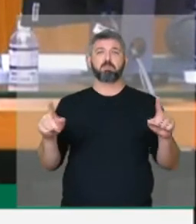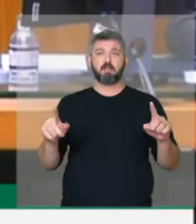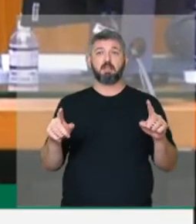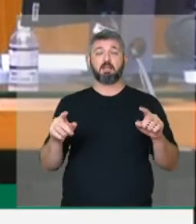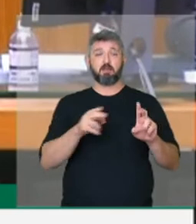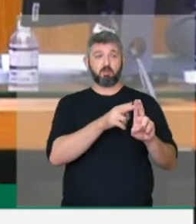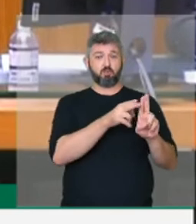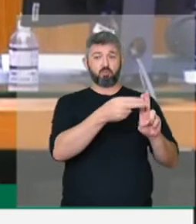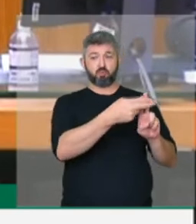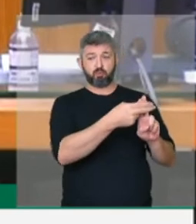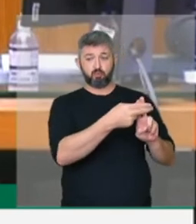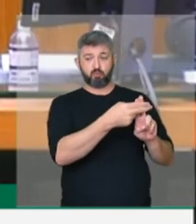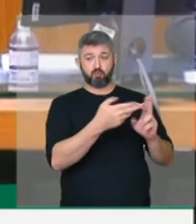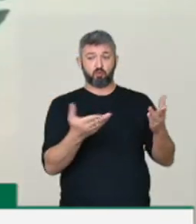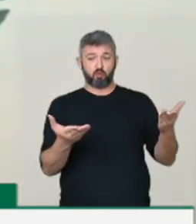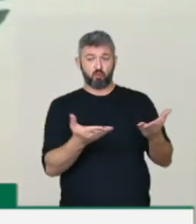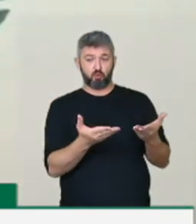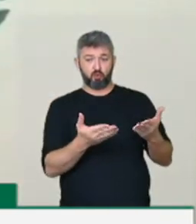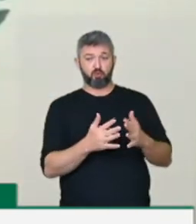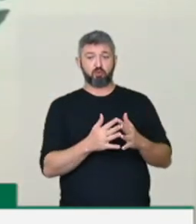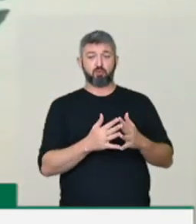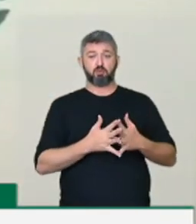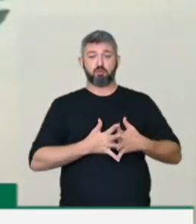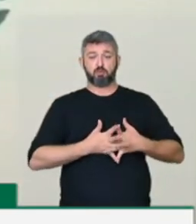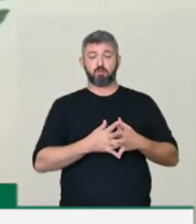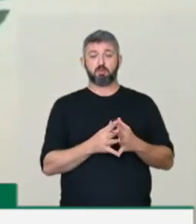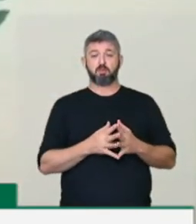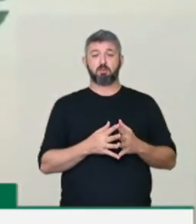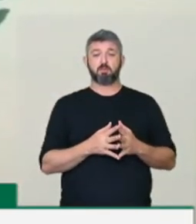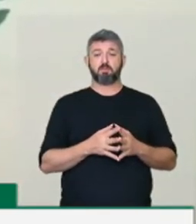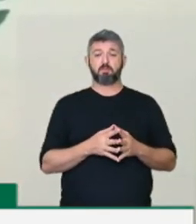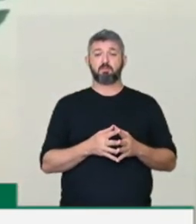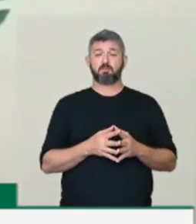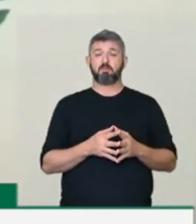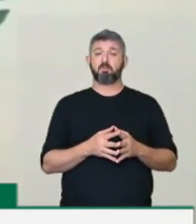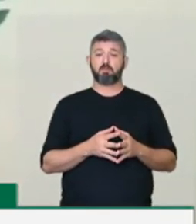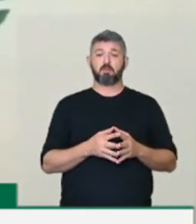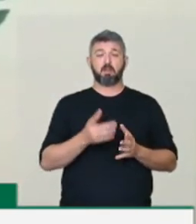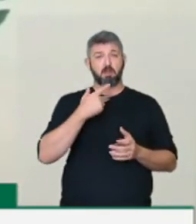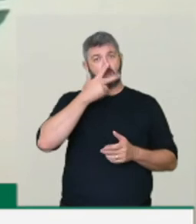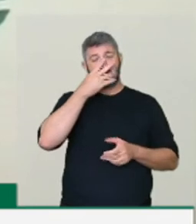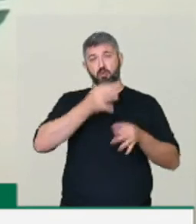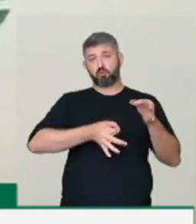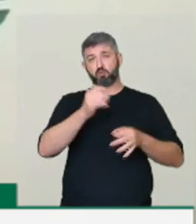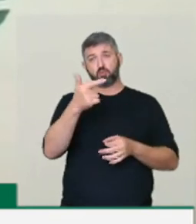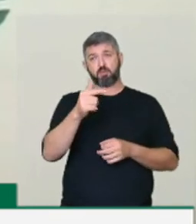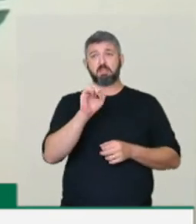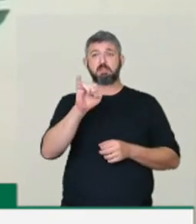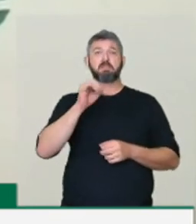AQUISIÇÃO DAS VACINAS, MAS O SISTEMA ÚNICO DE SAÚDE HOJE ESTÁ EM TERMOS QUANTITATIVOS E ACHO MUITO INJUSTO QUANDO UM DEPUTADO FALA QUE GOVERNADORES